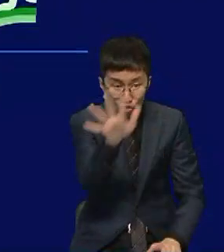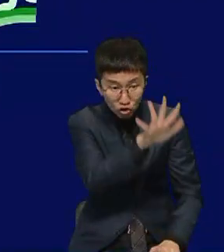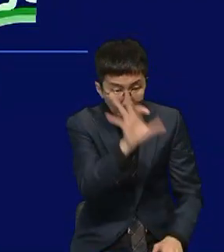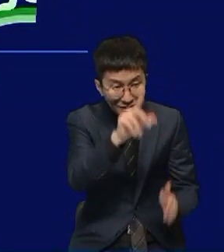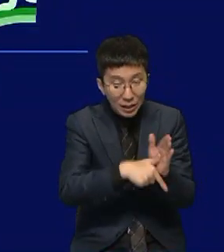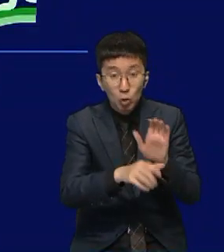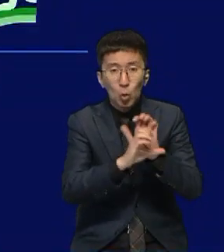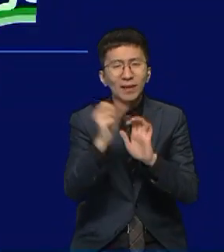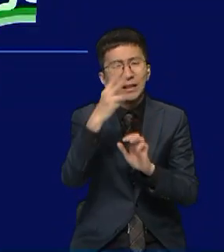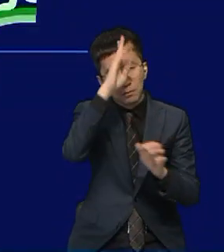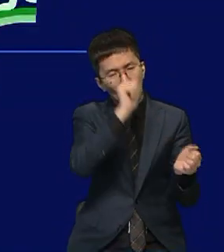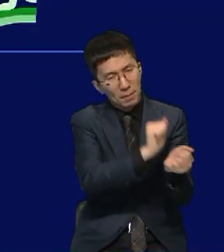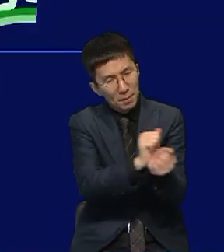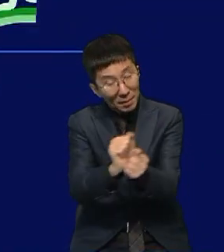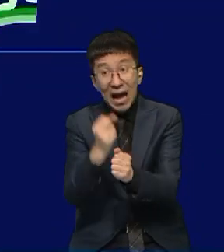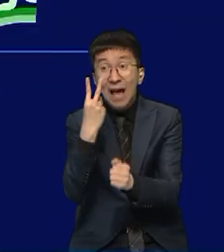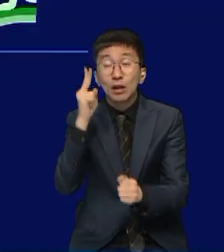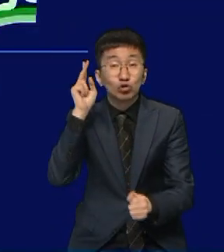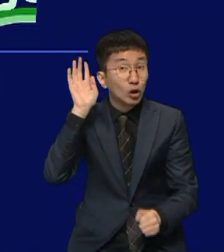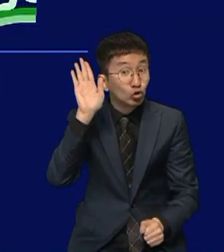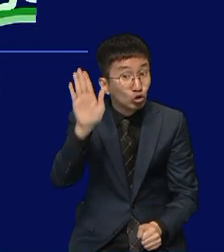유행하고 한두 달 뒤 우리나라도 정점을